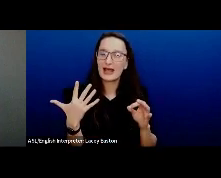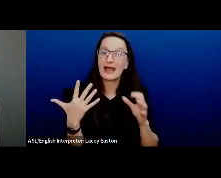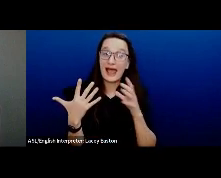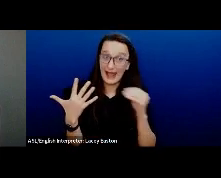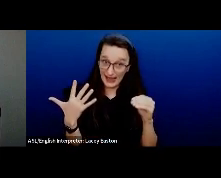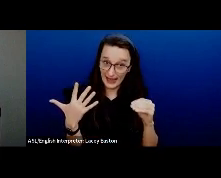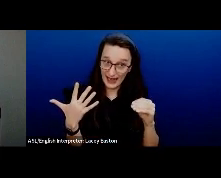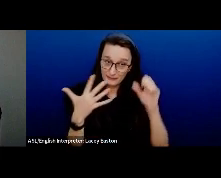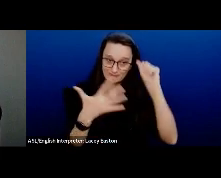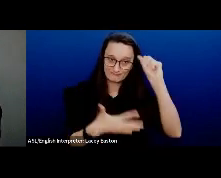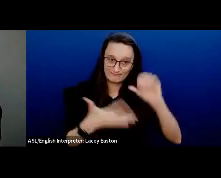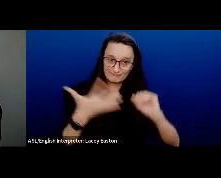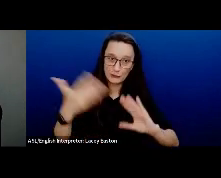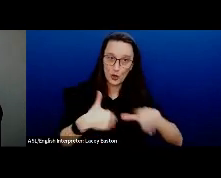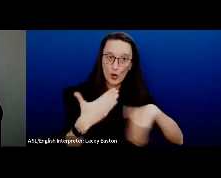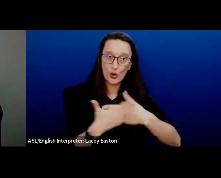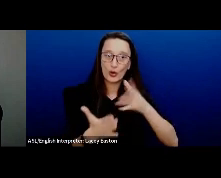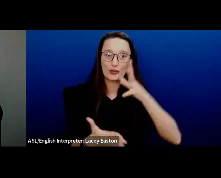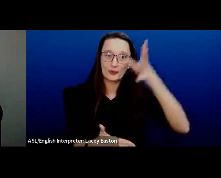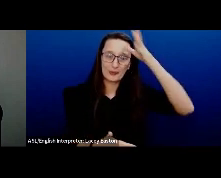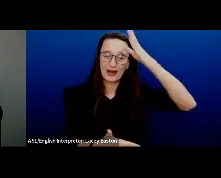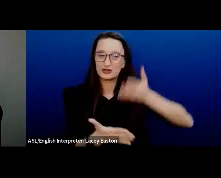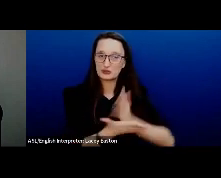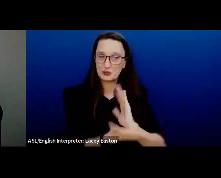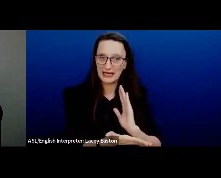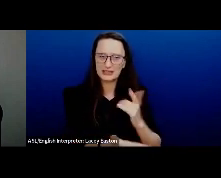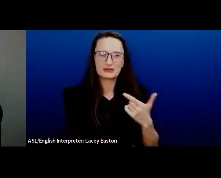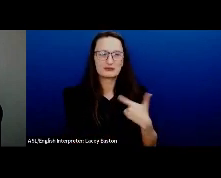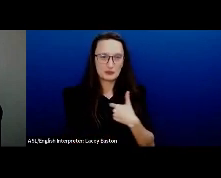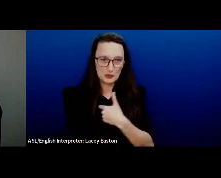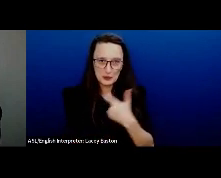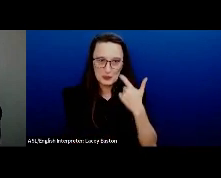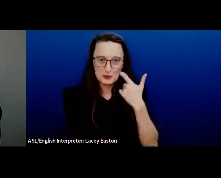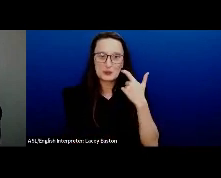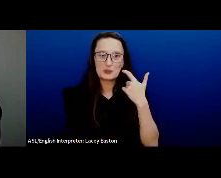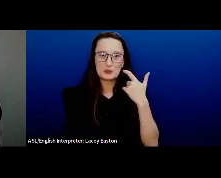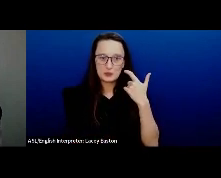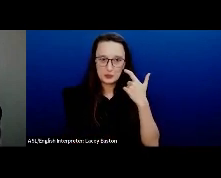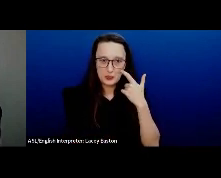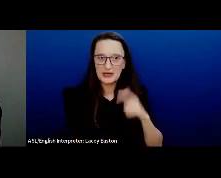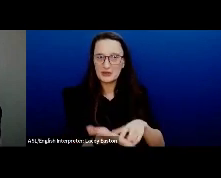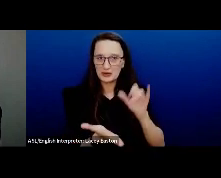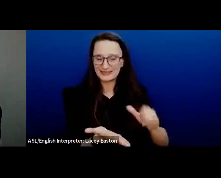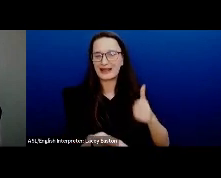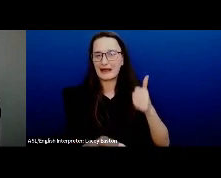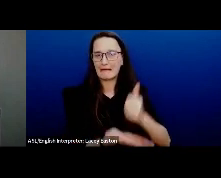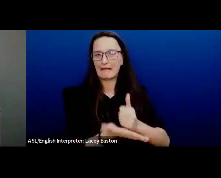que también hacemos, nos parece que nuestros padres nos dicen mucho que esto es muy útil y, dado que es